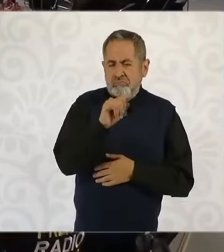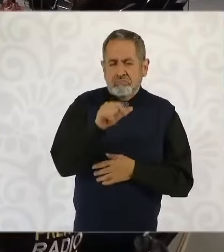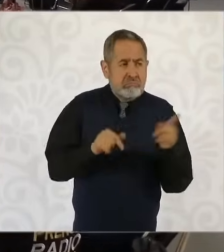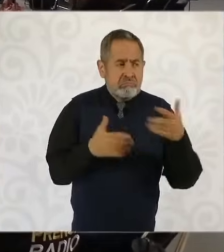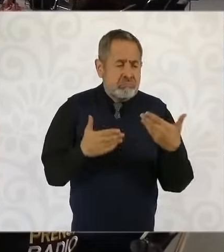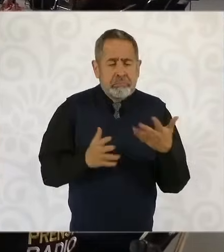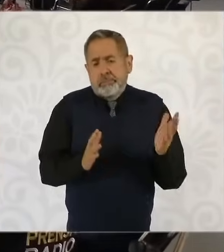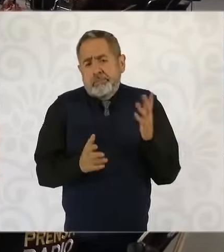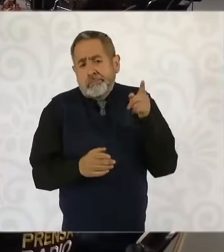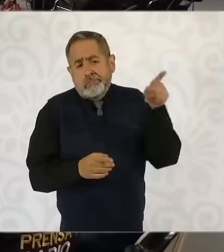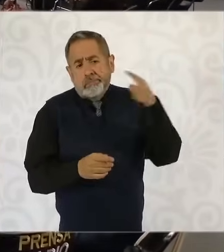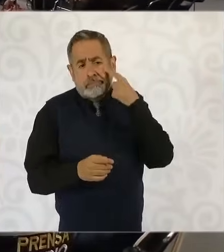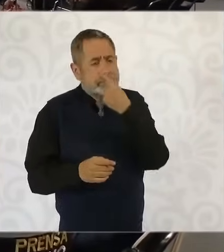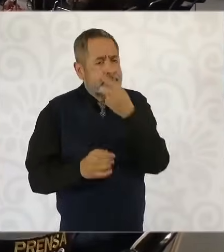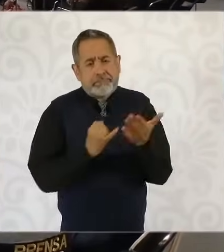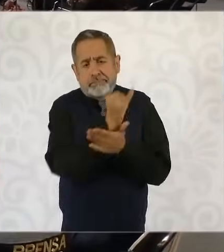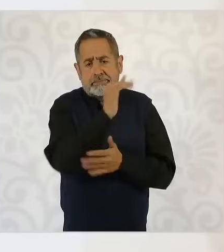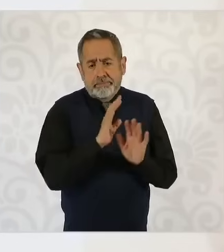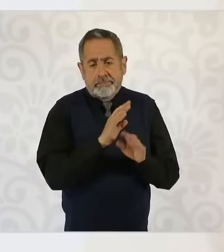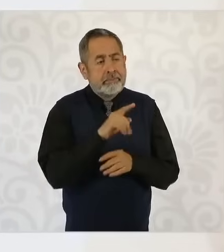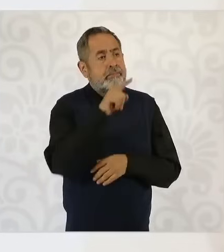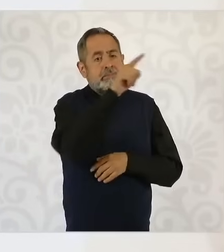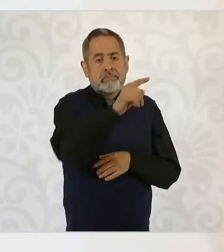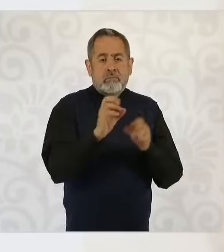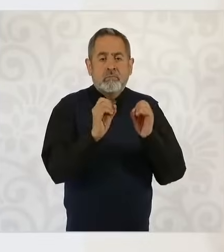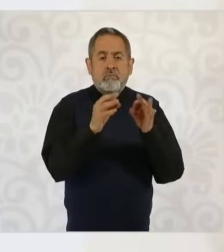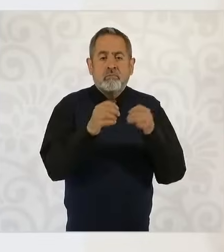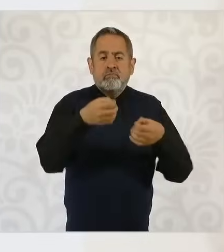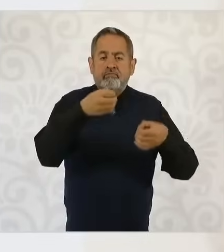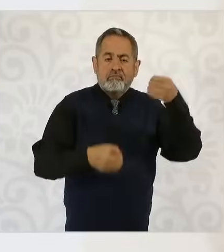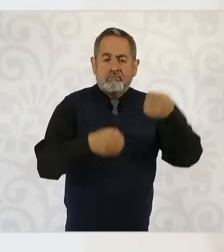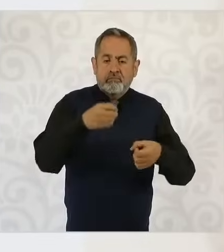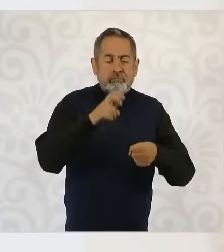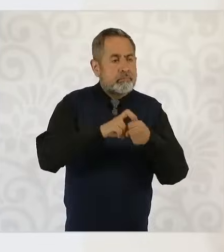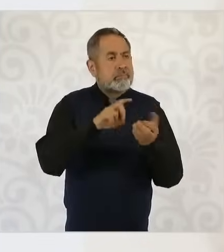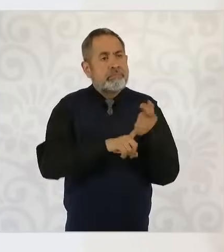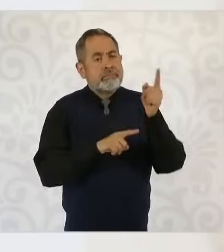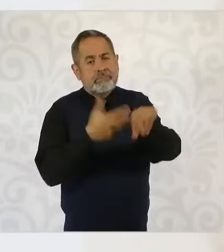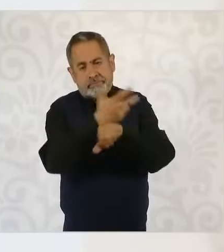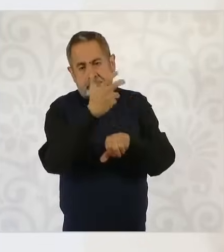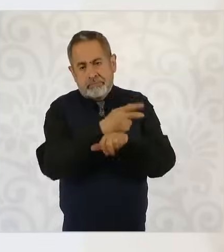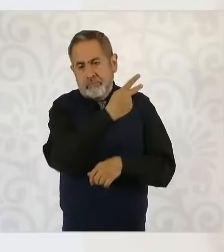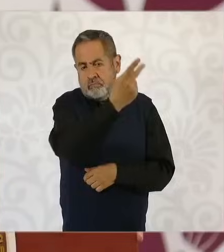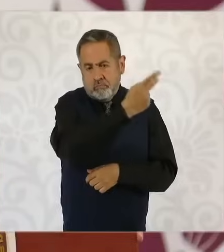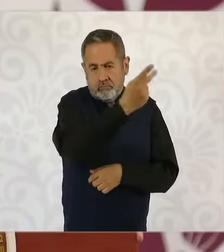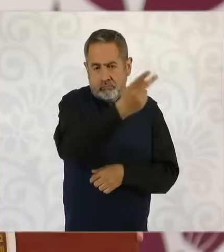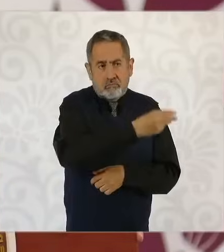entonces eso depende del departamento de justicia y a su vez lo llevan a un juez y